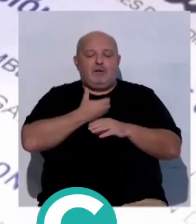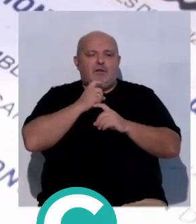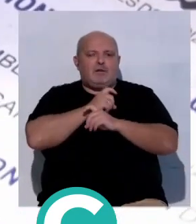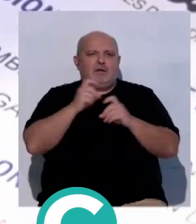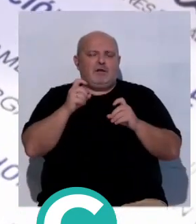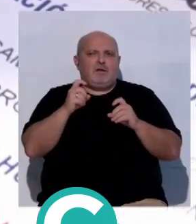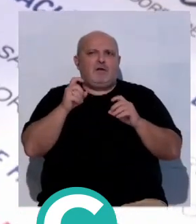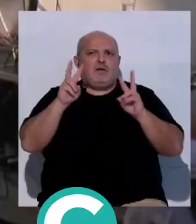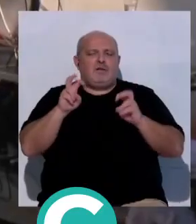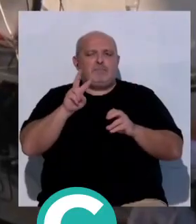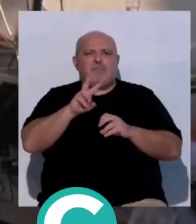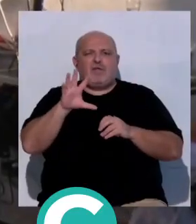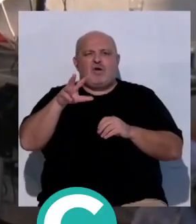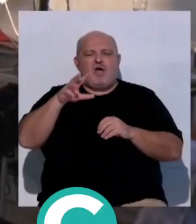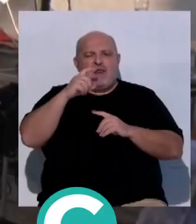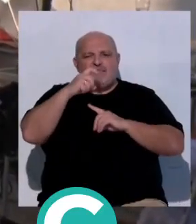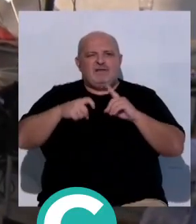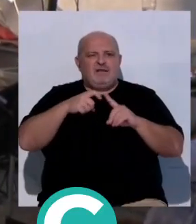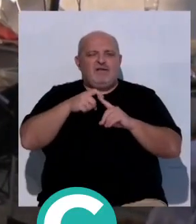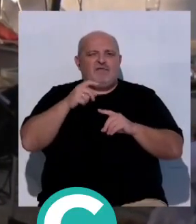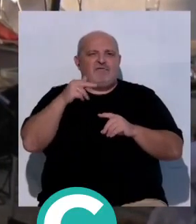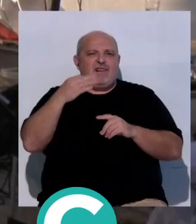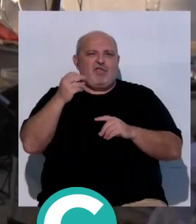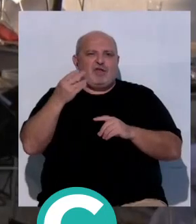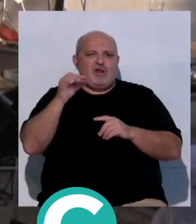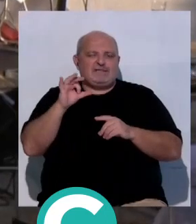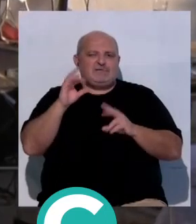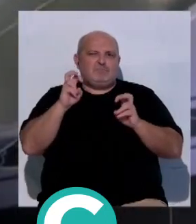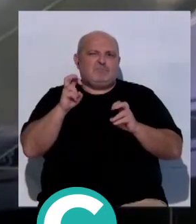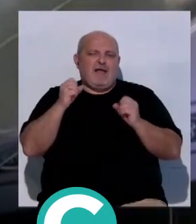conmemorará el 25 aniversario de la muerte de Fernando Quiñones con una serie de actividades